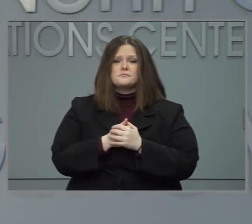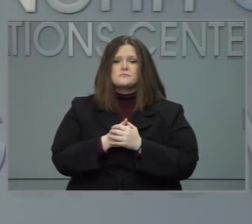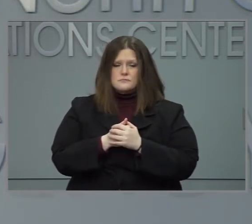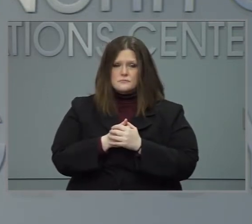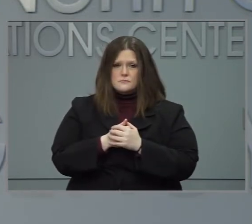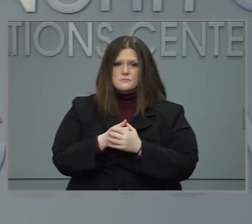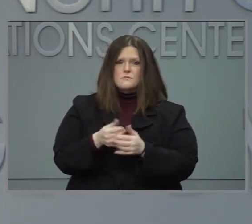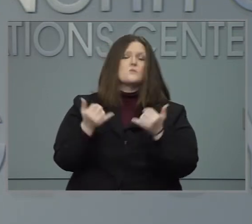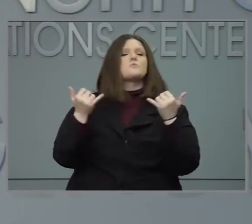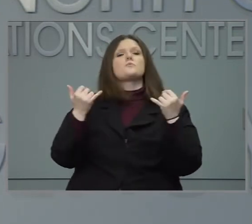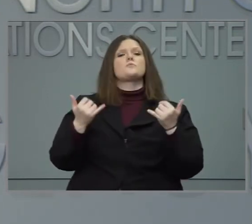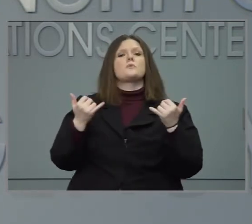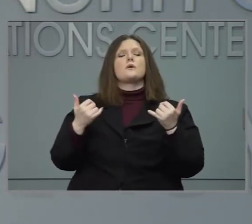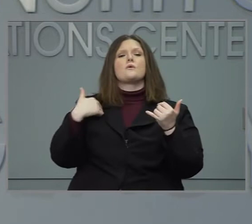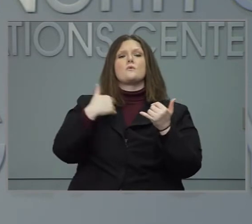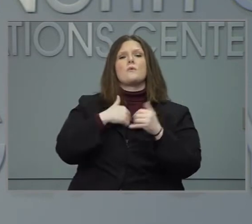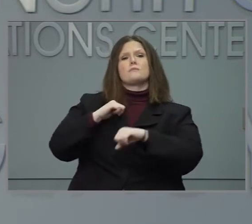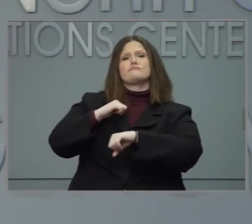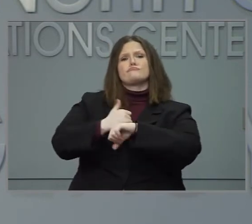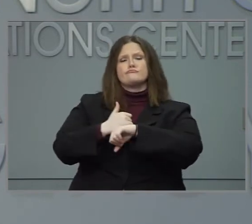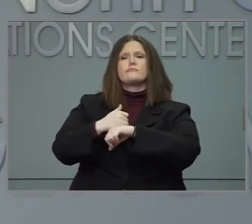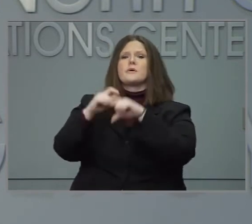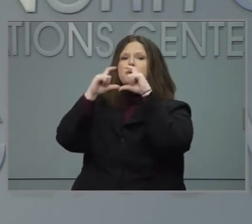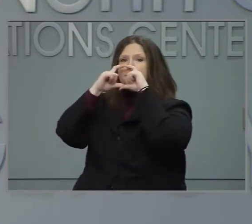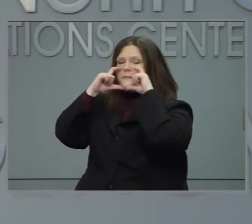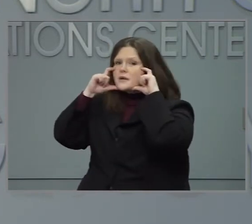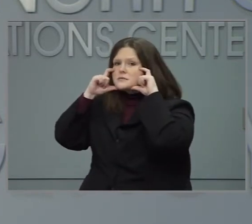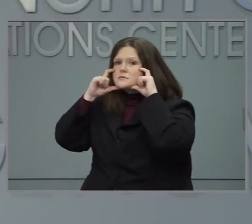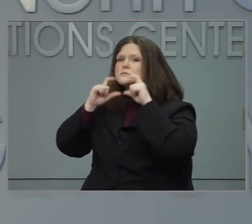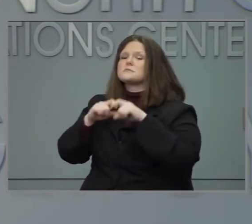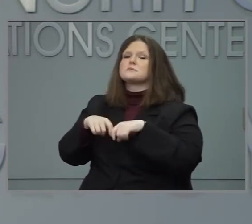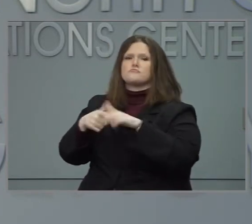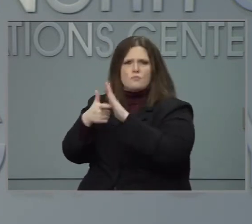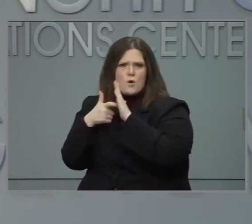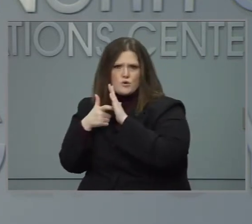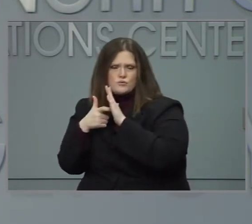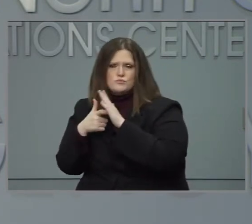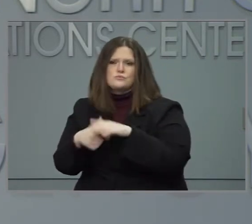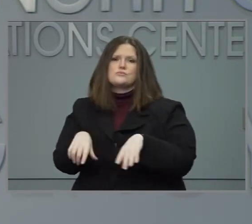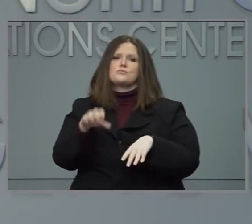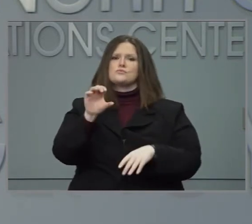Las restricciones que hemos implementado el llevar la mascarilla toque de queda a